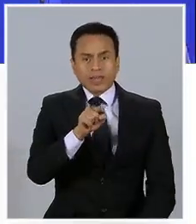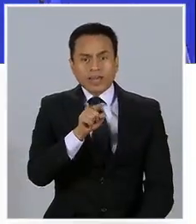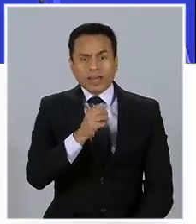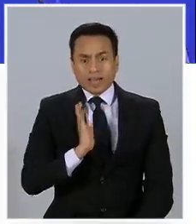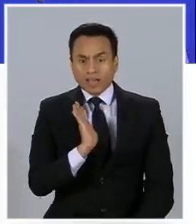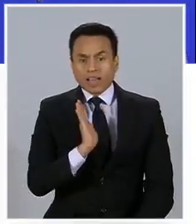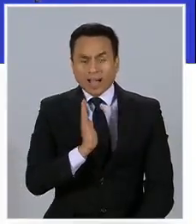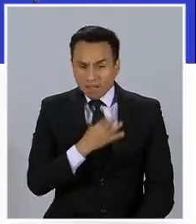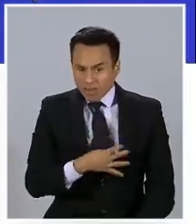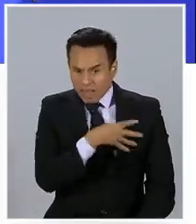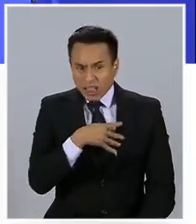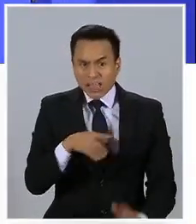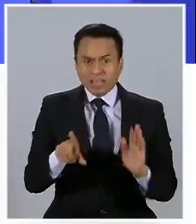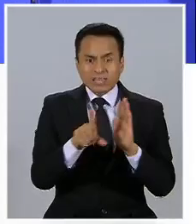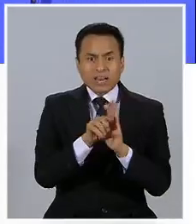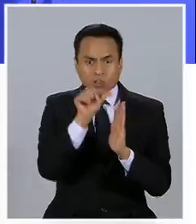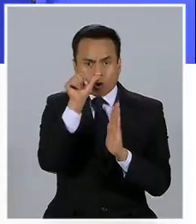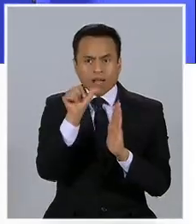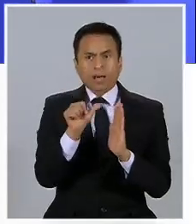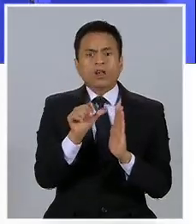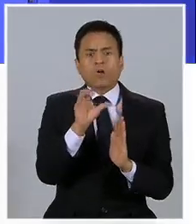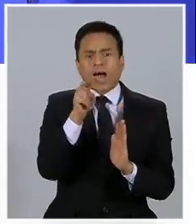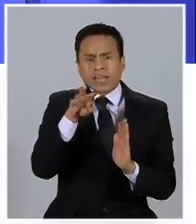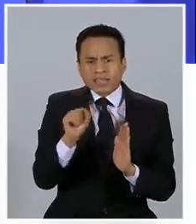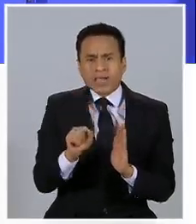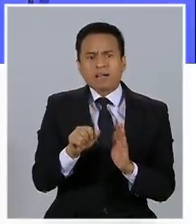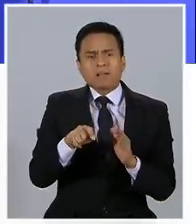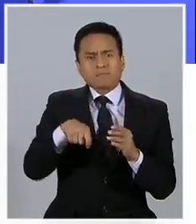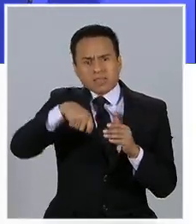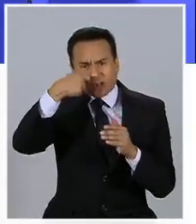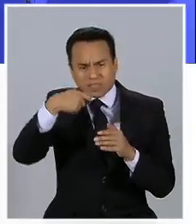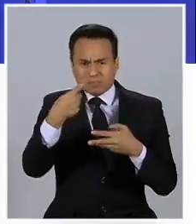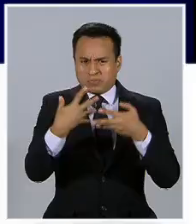las drogas por ejemplo cocaína pasta base que es un drama social es nuestra tela ya estoy a